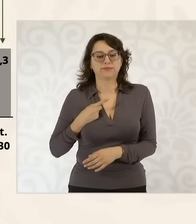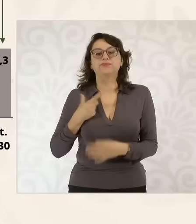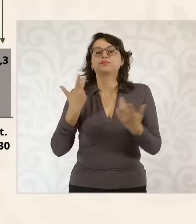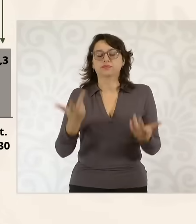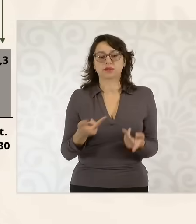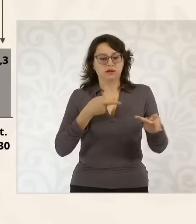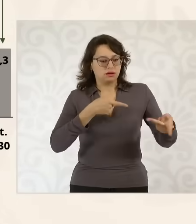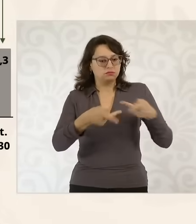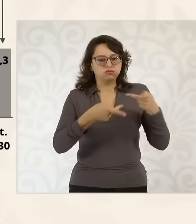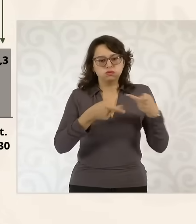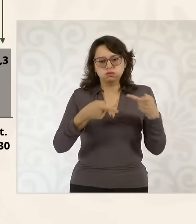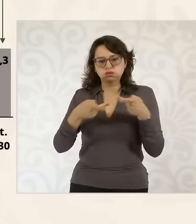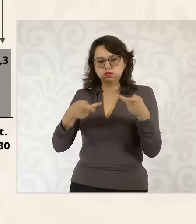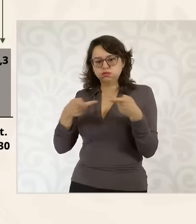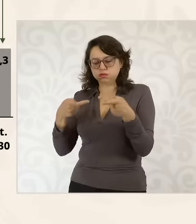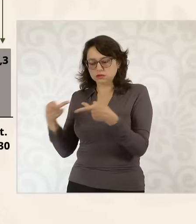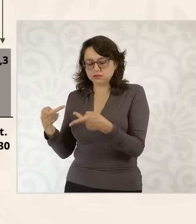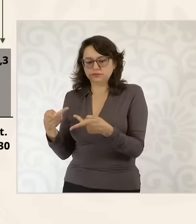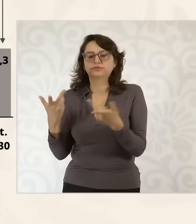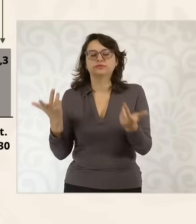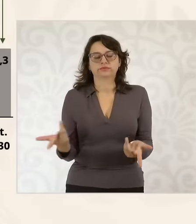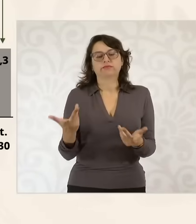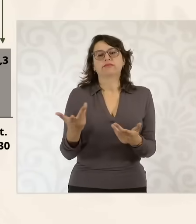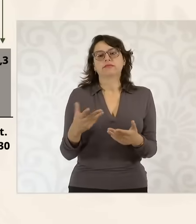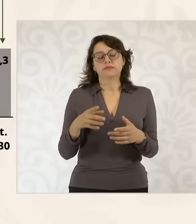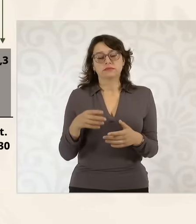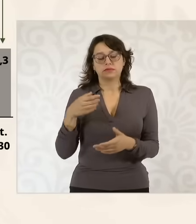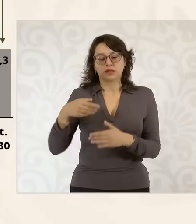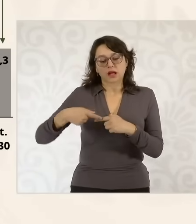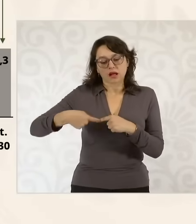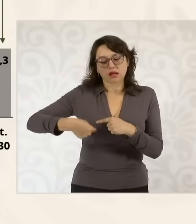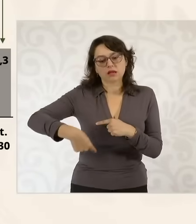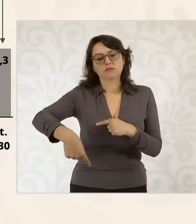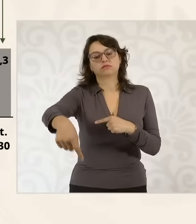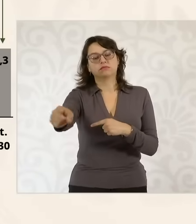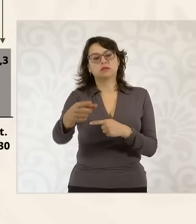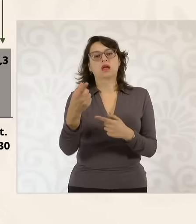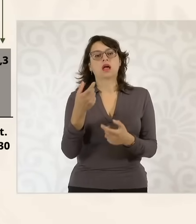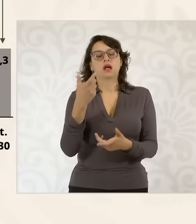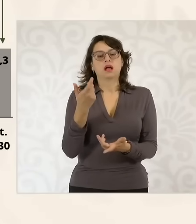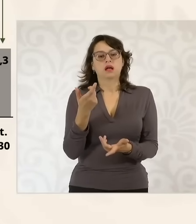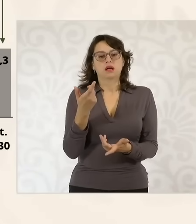integral de capitalización y financiamiento nos llevará a que el saldo estimado para la